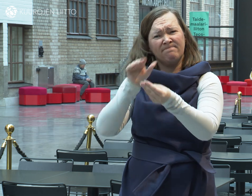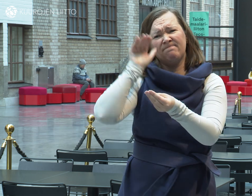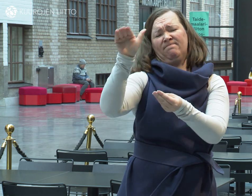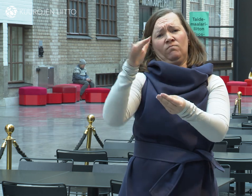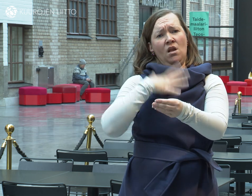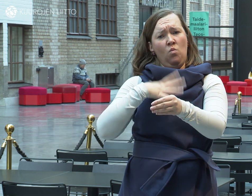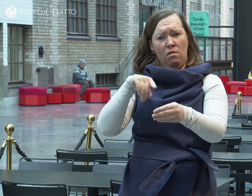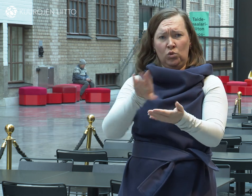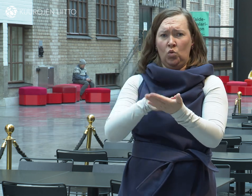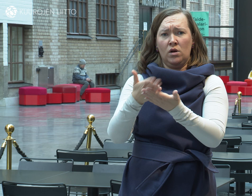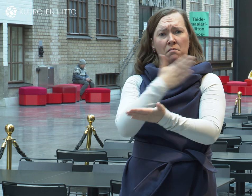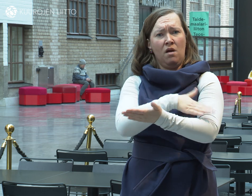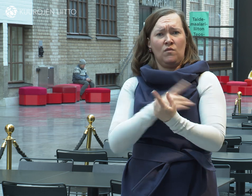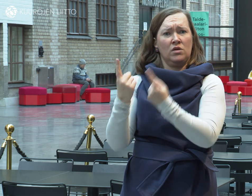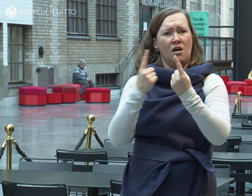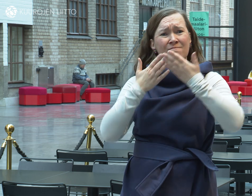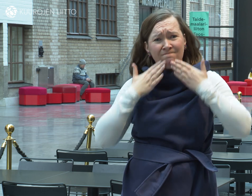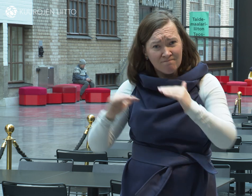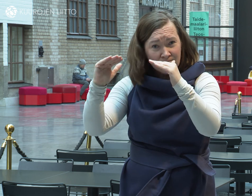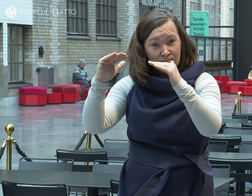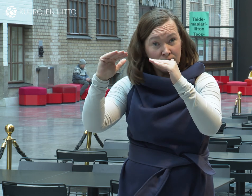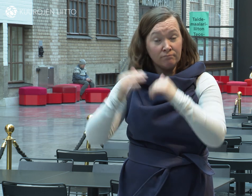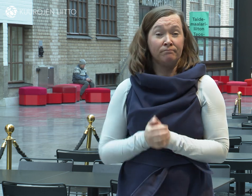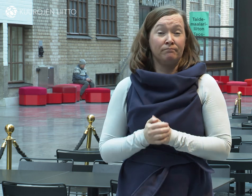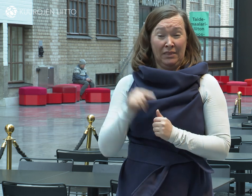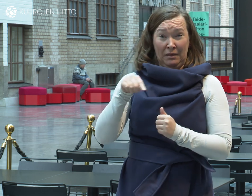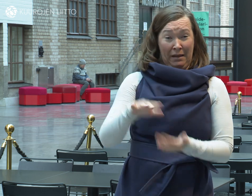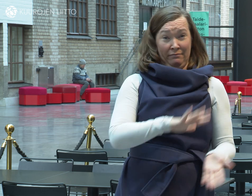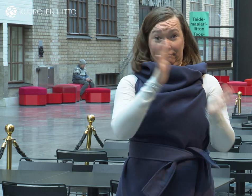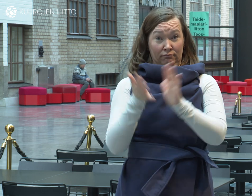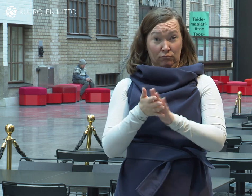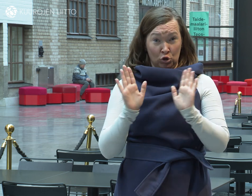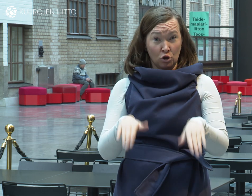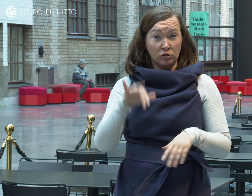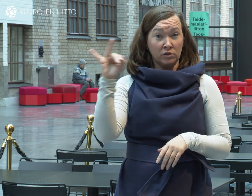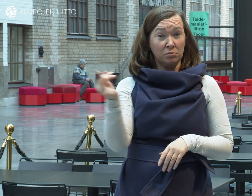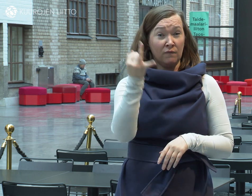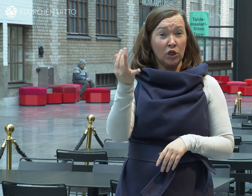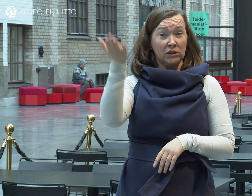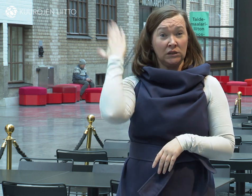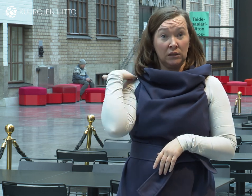Adressissa vaadittiin tulkkauspalvelun tilanteen parantamista. Tästä kaikesta on jo seitsemän vuotta.